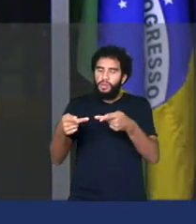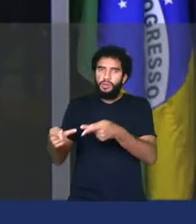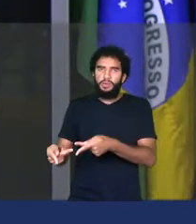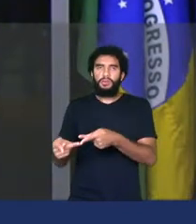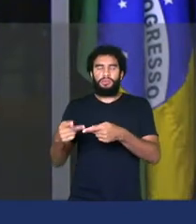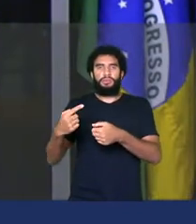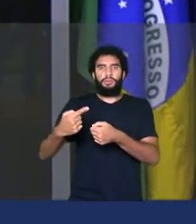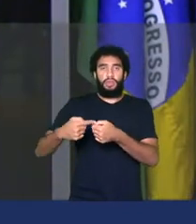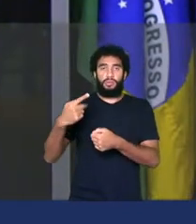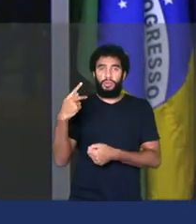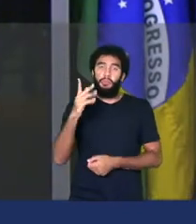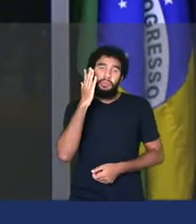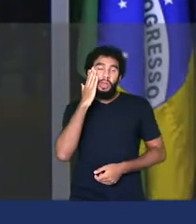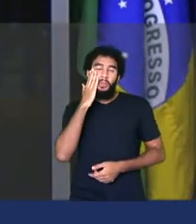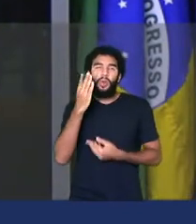JÁ VISITOU ALGUMA ENTIDADE FILANTRÓPICAS DE SUA CIDADE